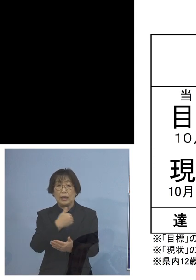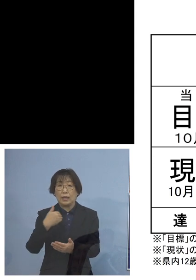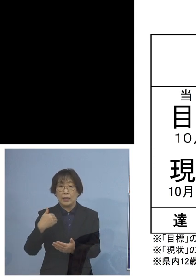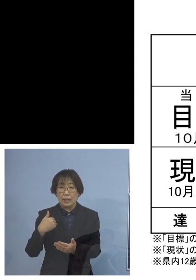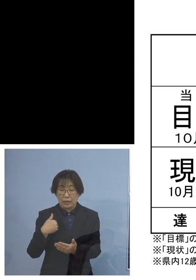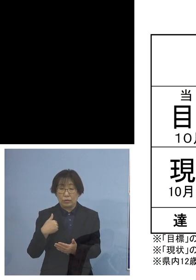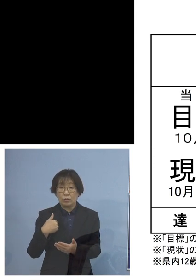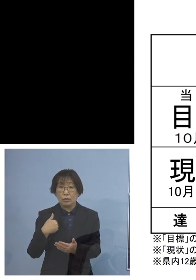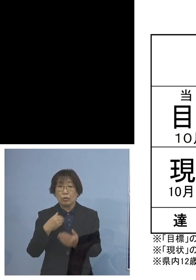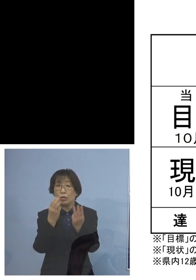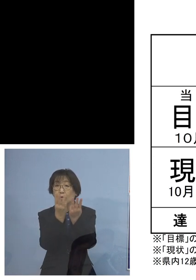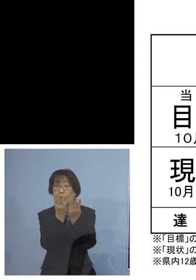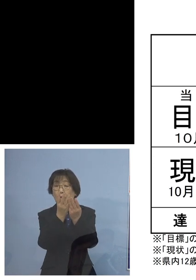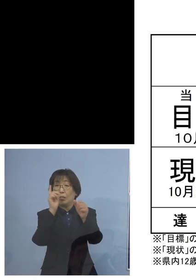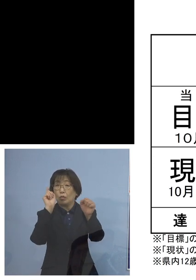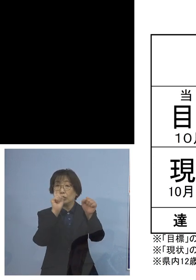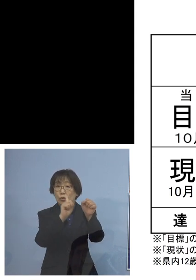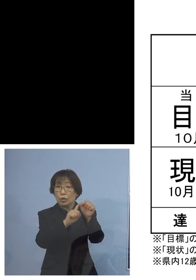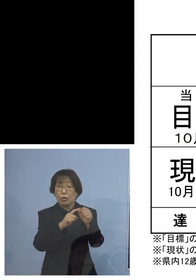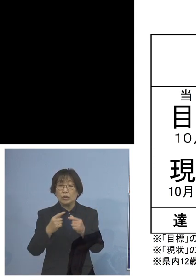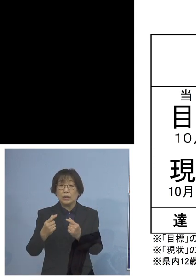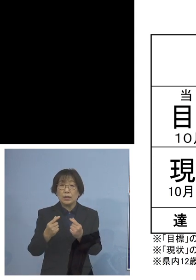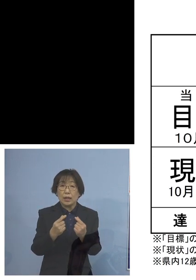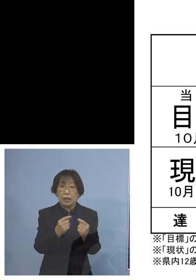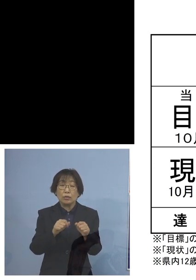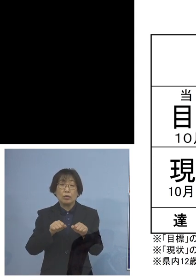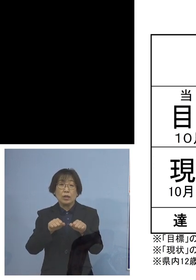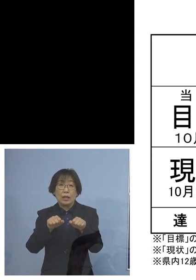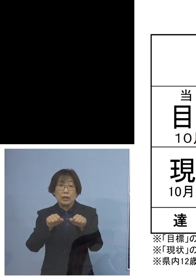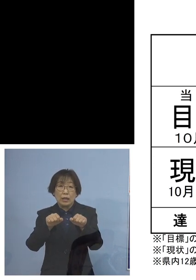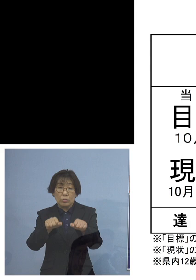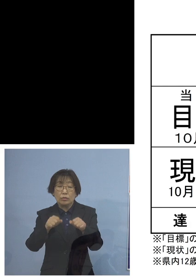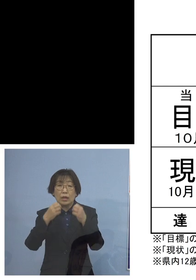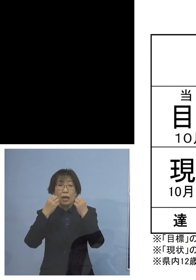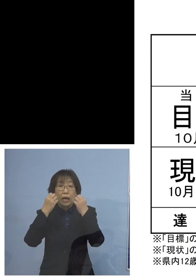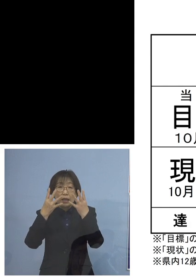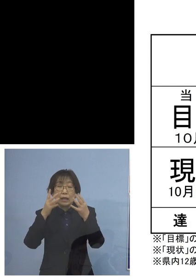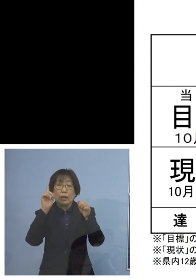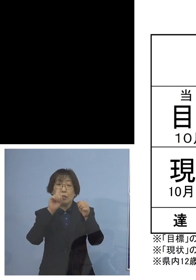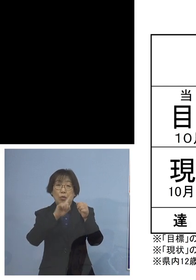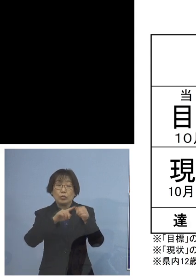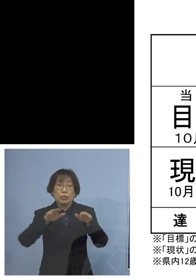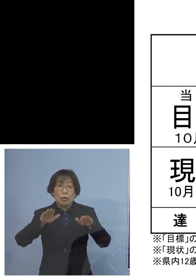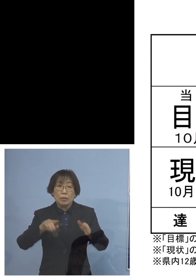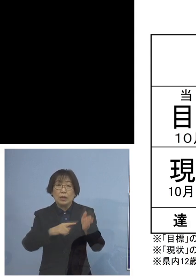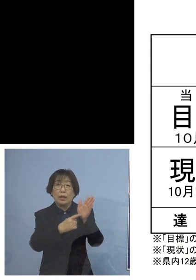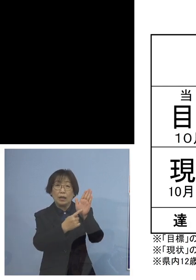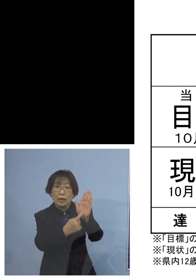しっかりとこれを行っていこうと 新たな目標を今、掲げているところであります